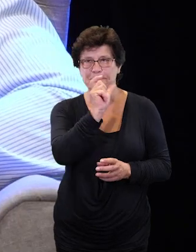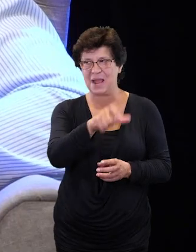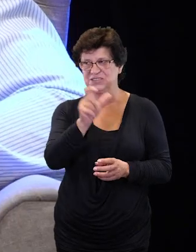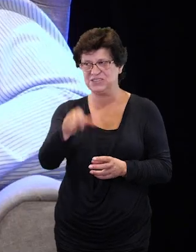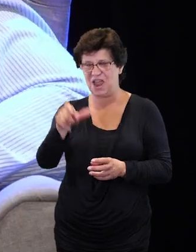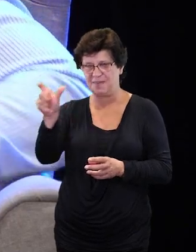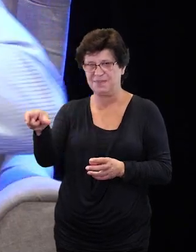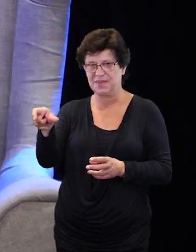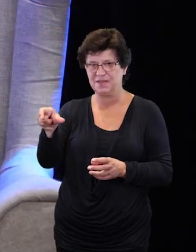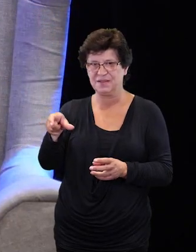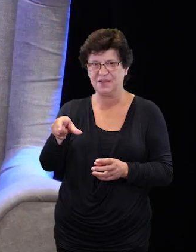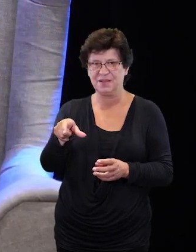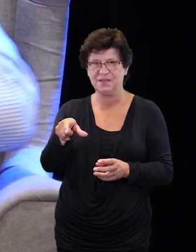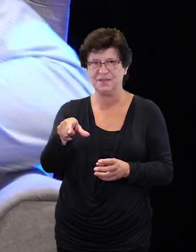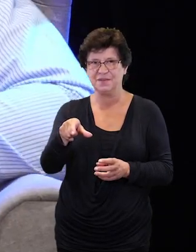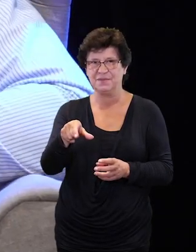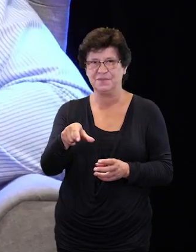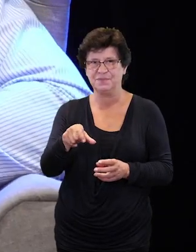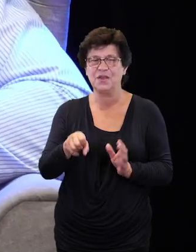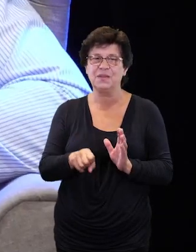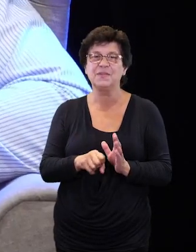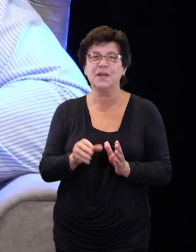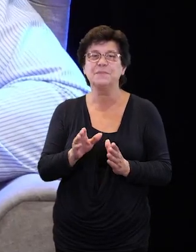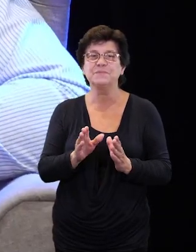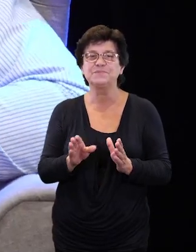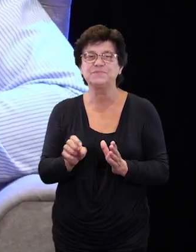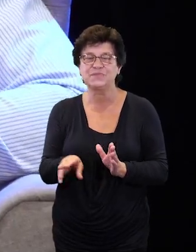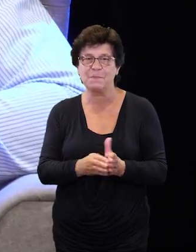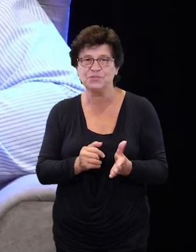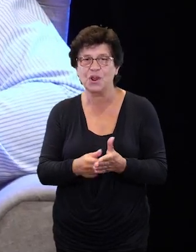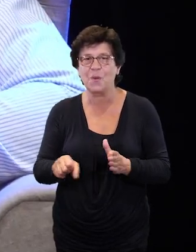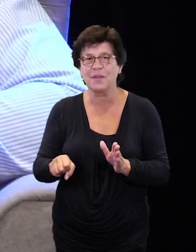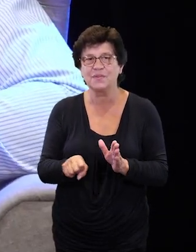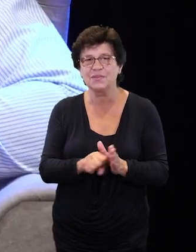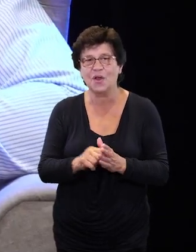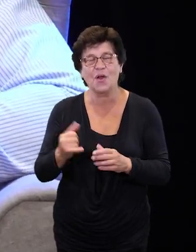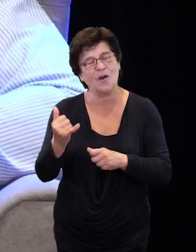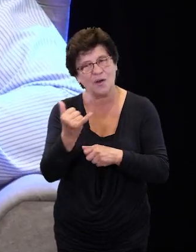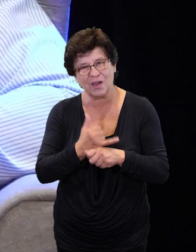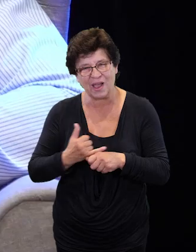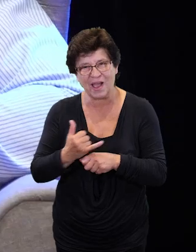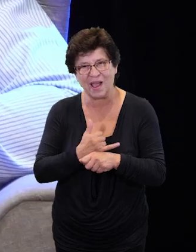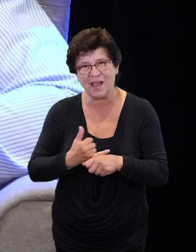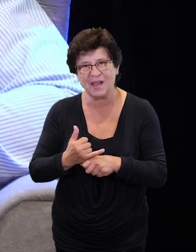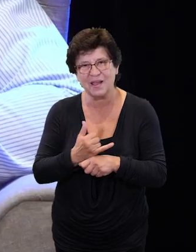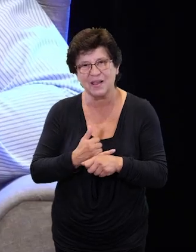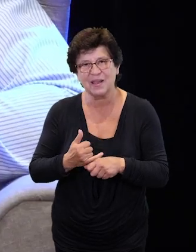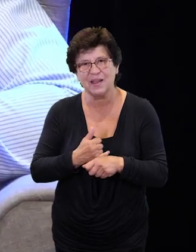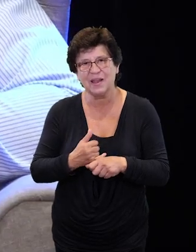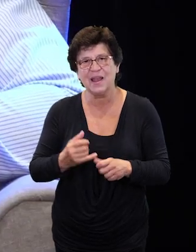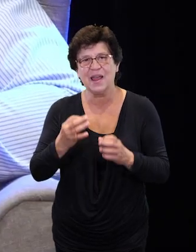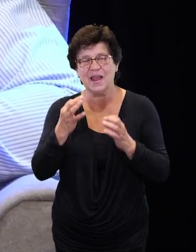Nachyla się akurat do kawy. Trzeba wyjść, zrobić nową kawę. A teraz mamy już bez maseczek w przychodni,